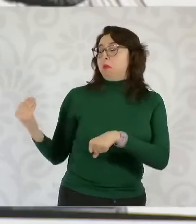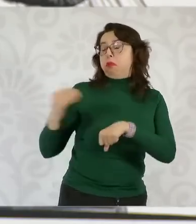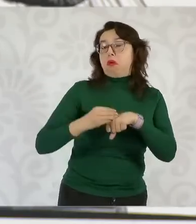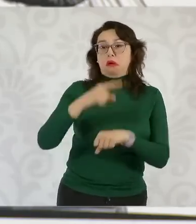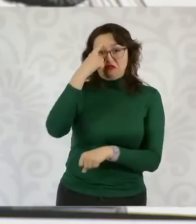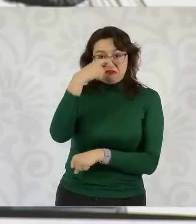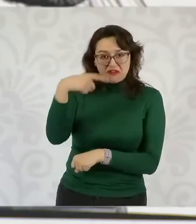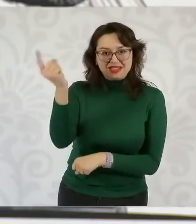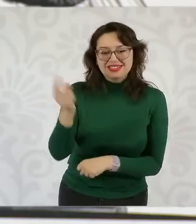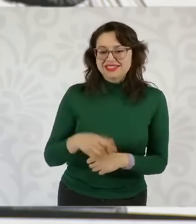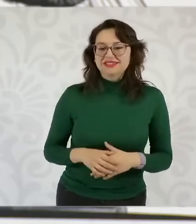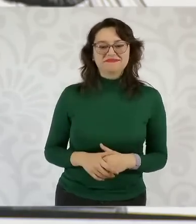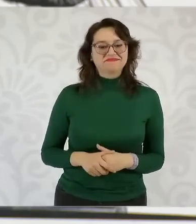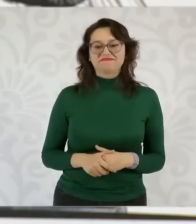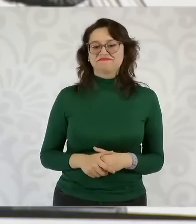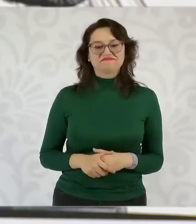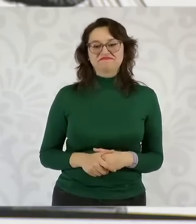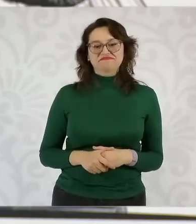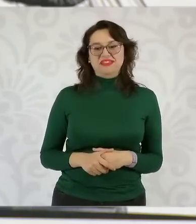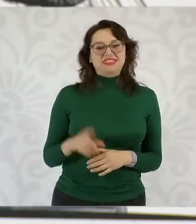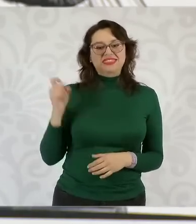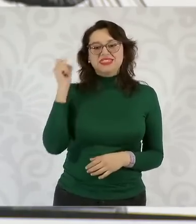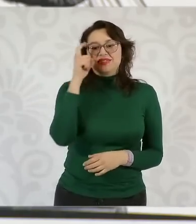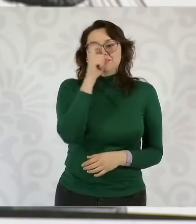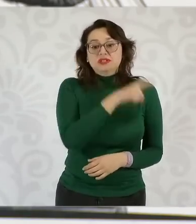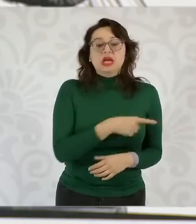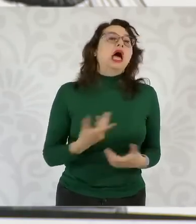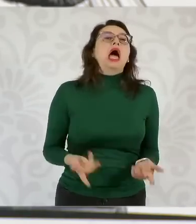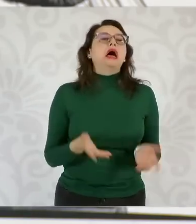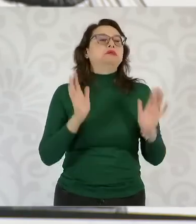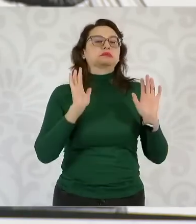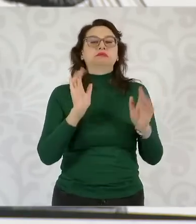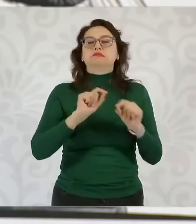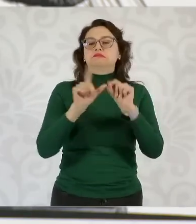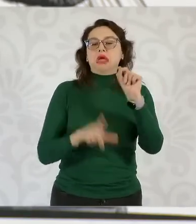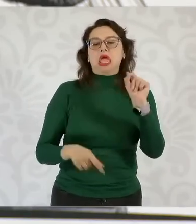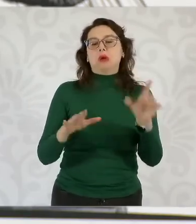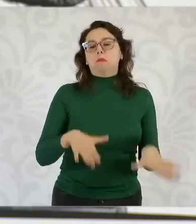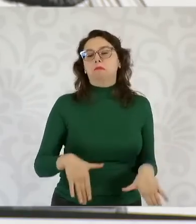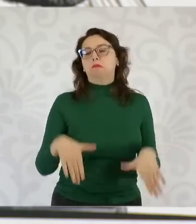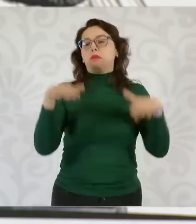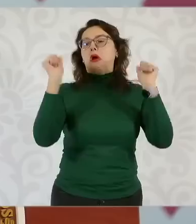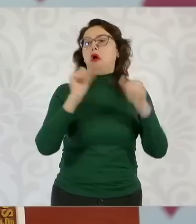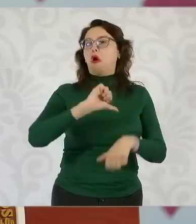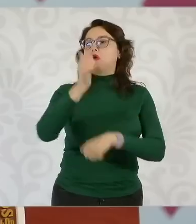van a otro lado las inversiones particularmente las automotrices nosotros pensamos que vamos